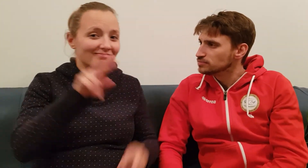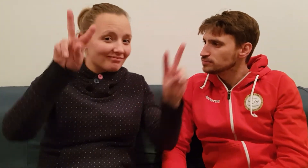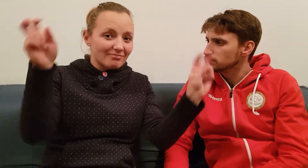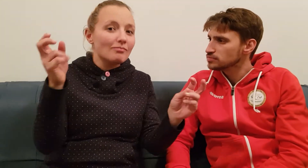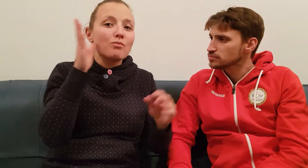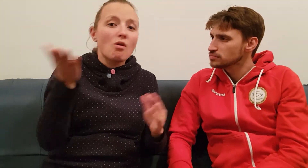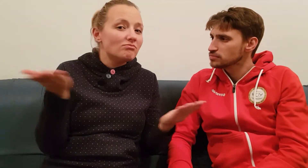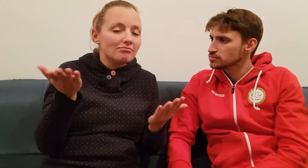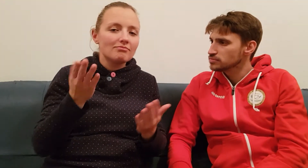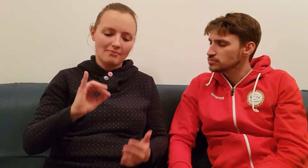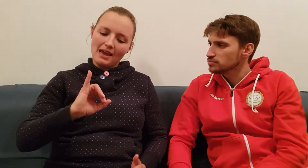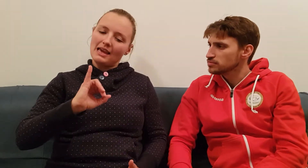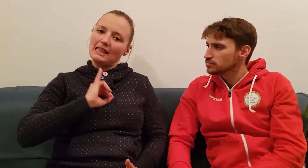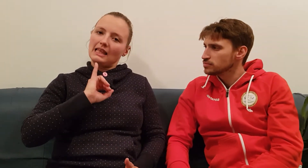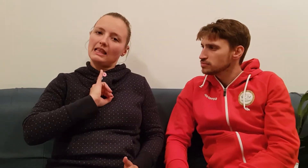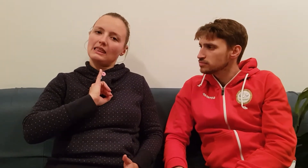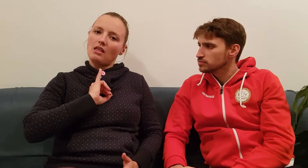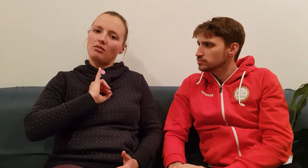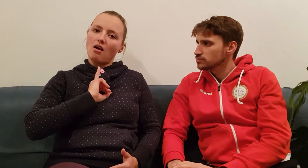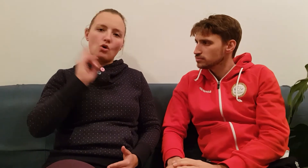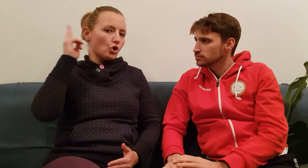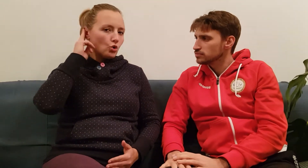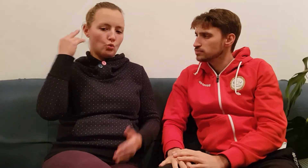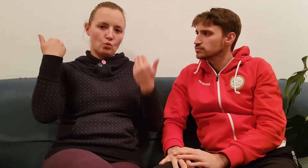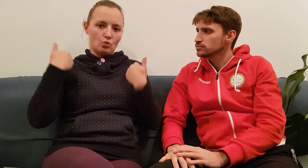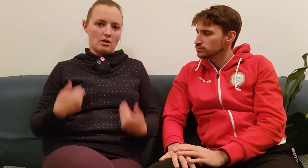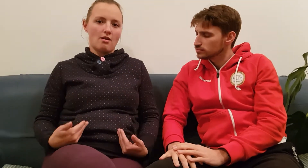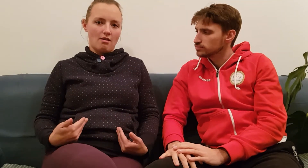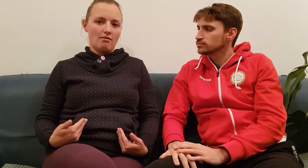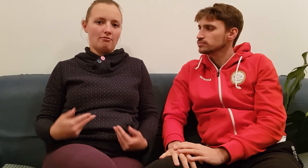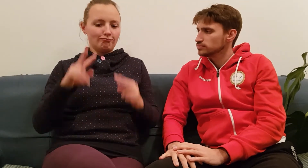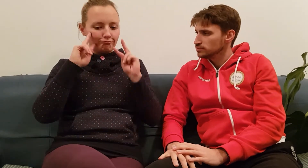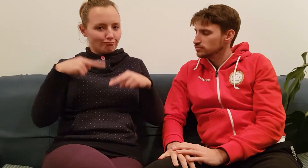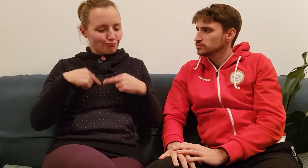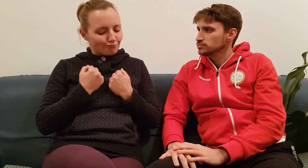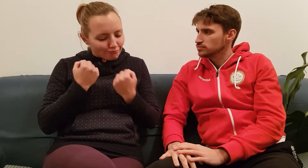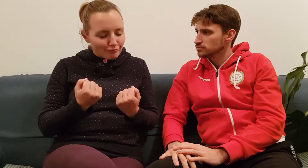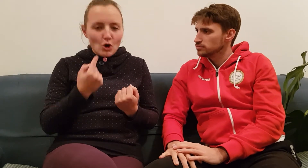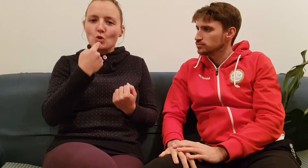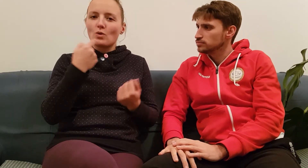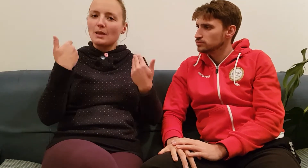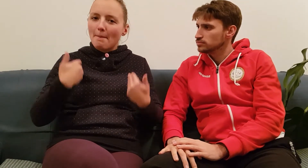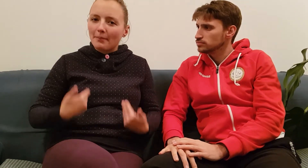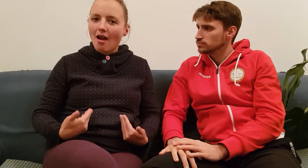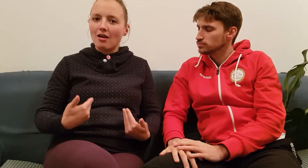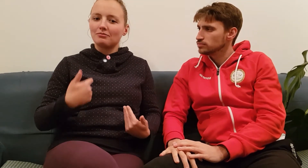Tema bo ˝Identiteta gluhe osebe˝ , kjer bodo udeleženci spoznali sebe, kdo so,